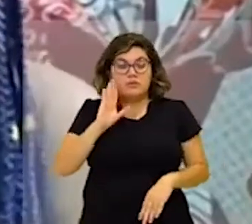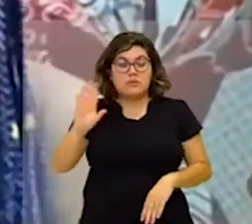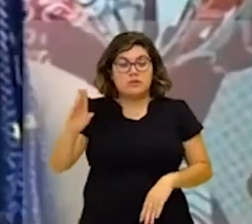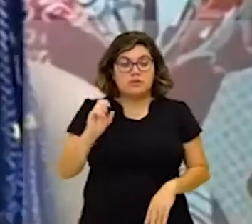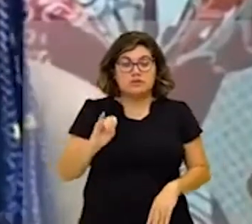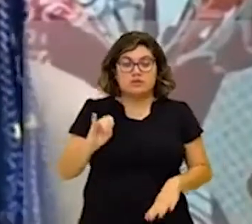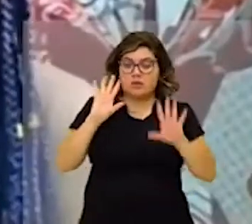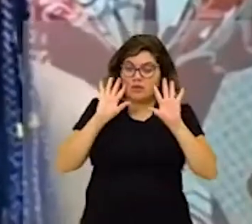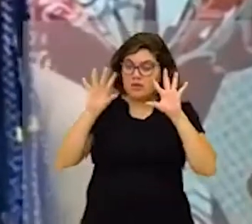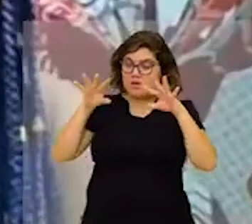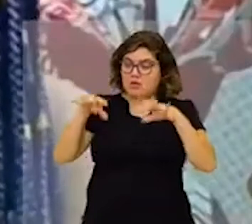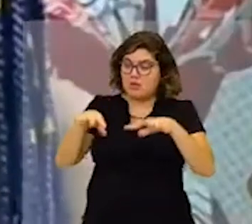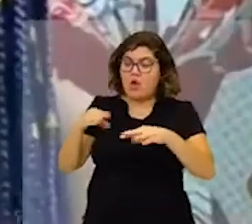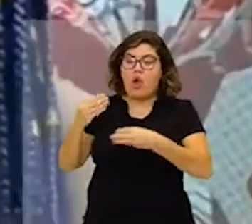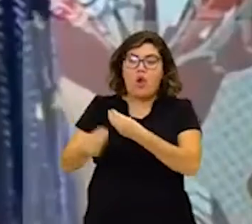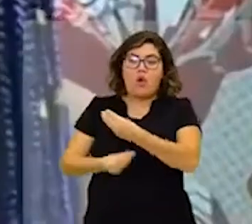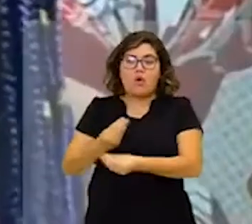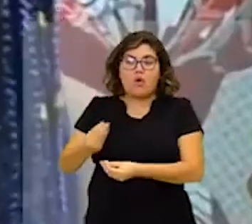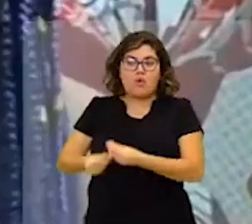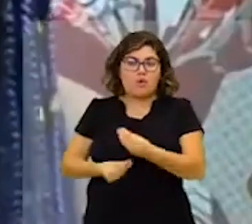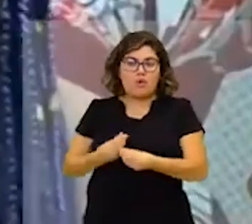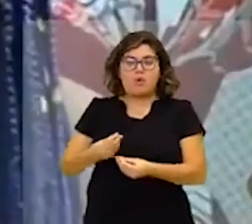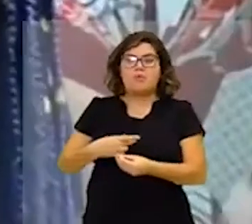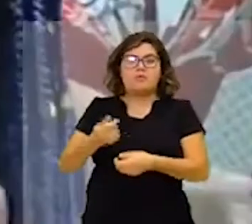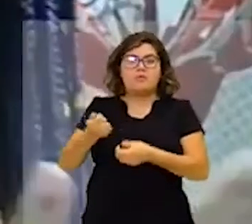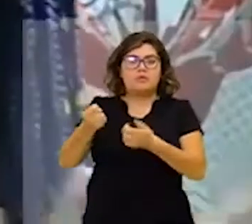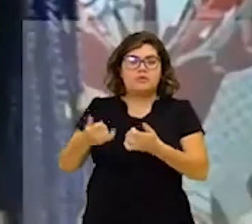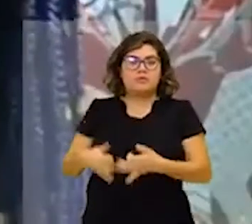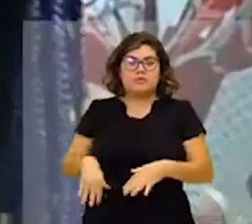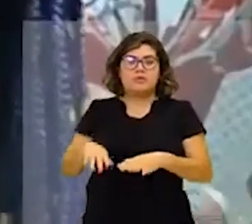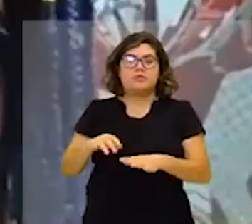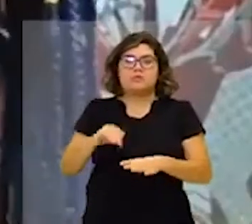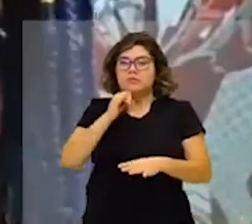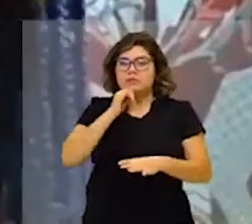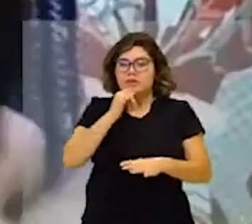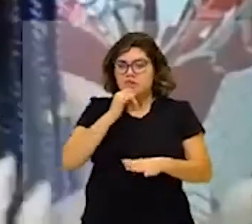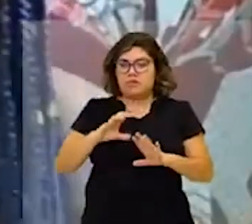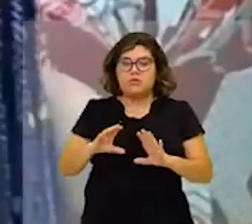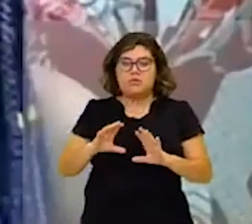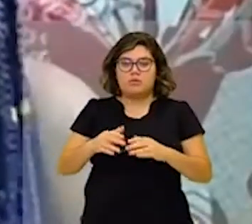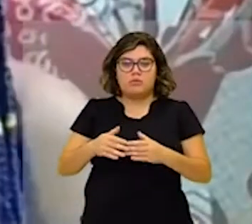e como são como são tratados os mandatos por exemplo de mulheres negras traz que são as que